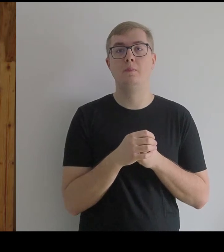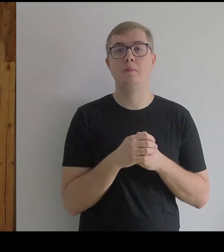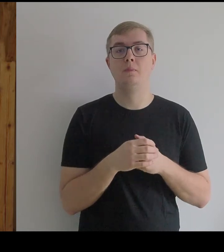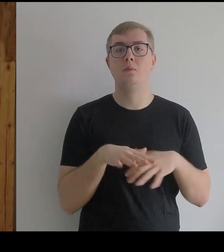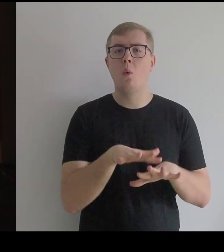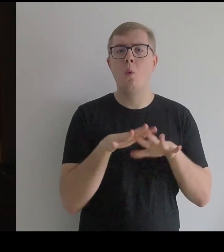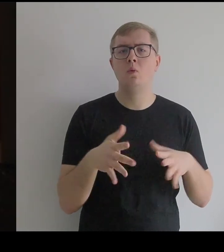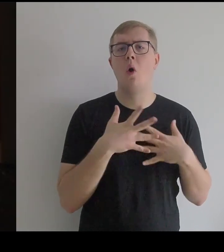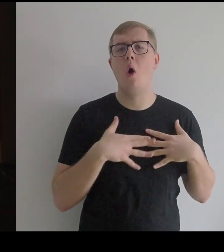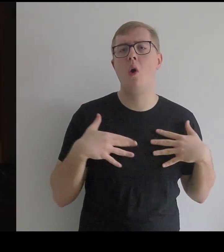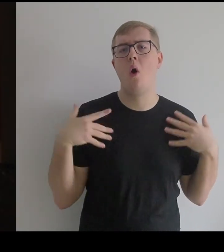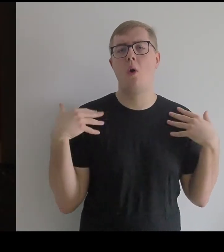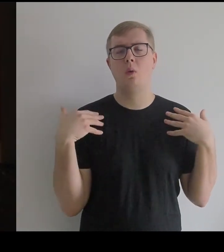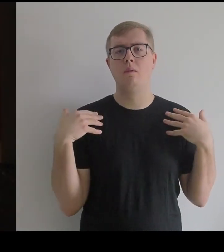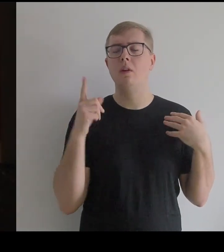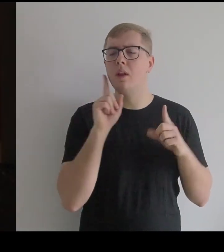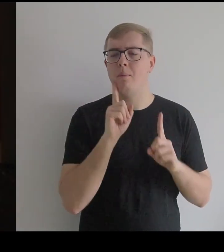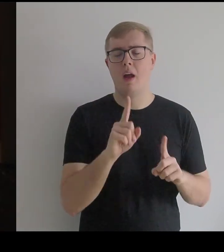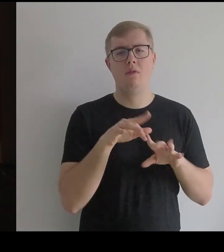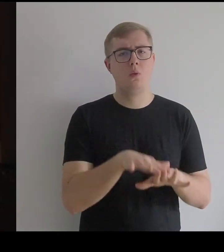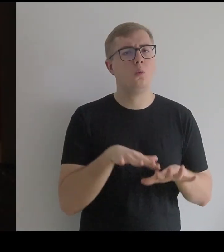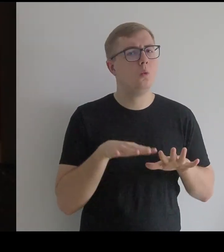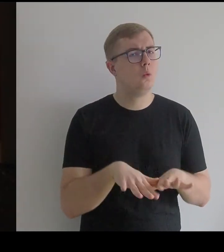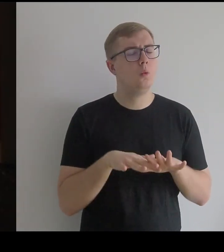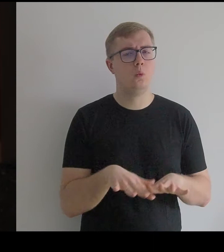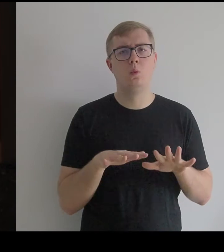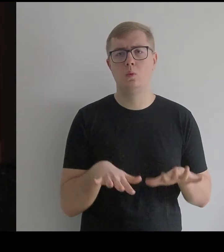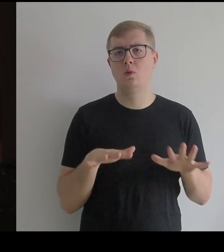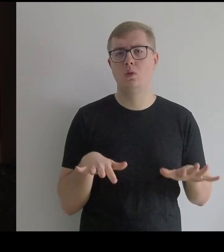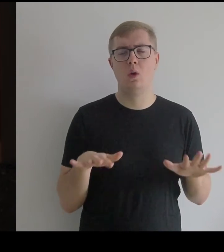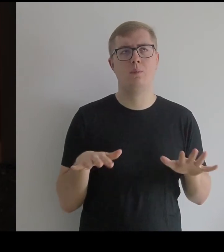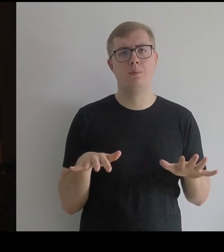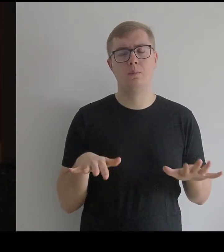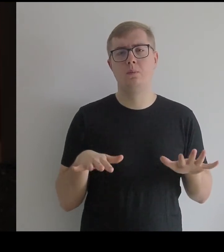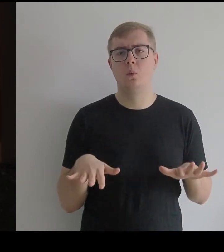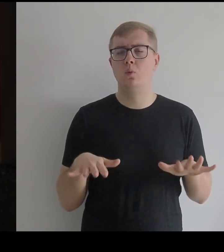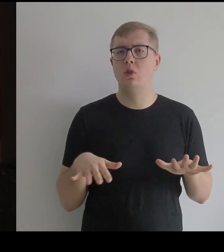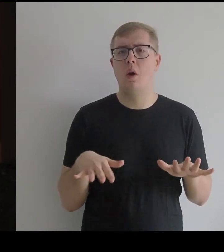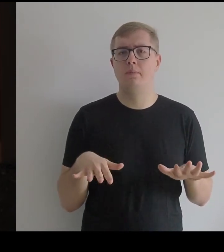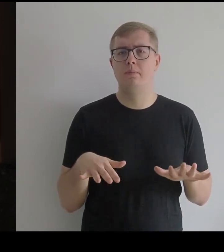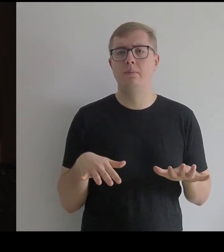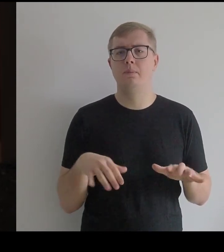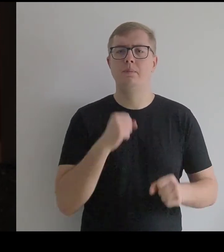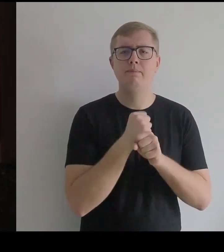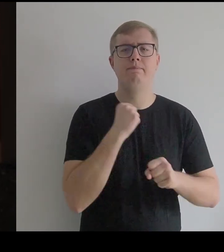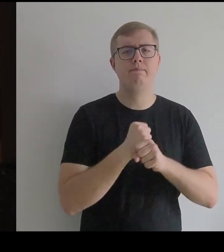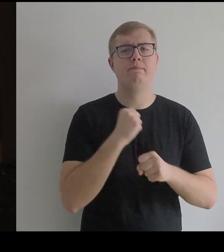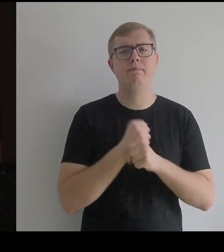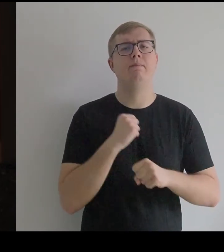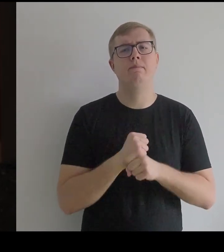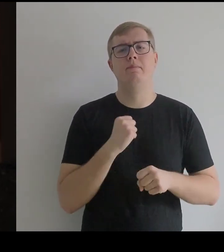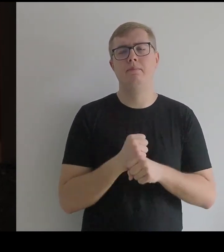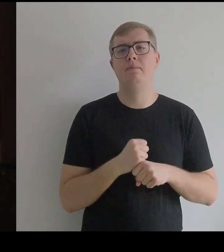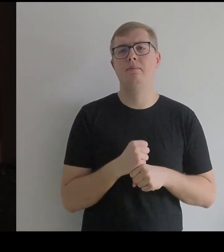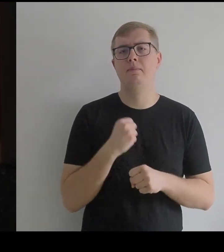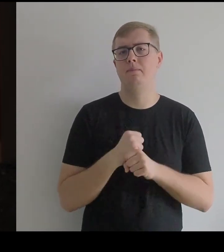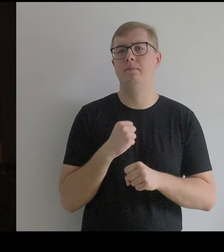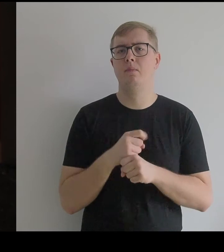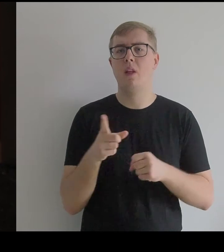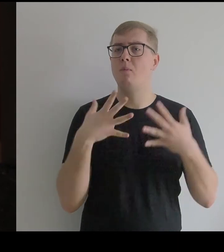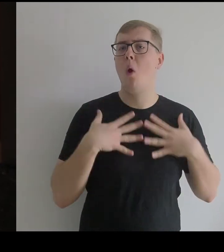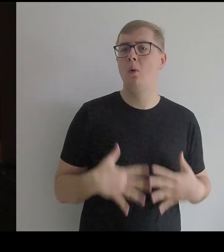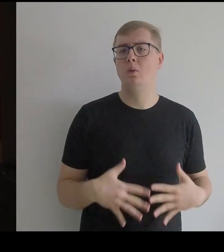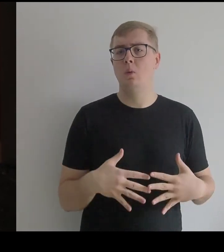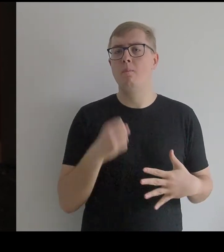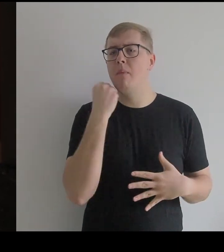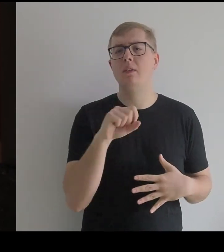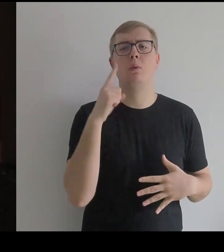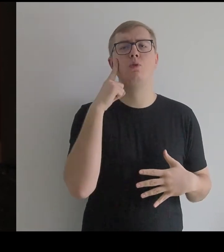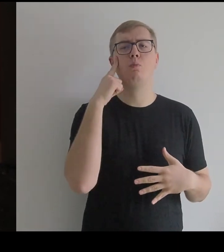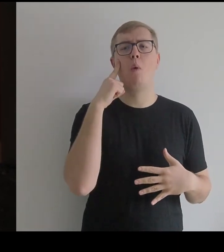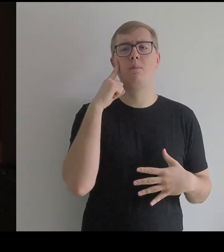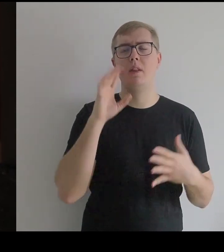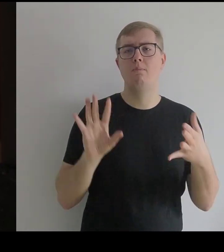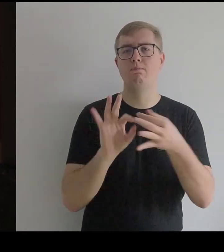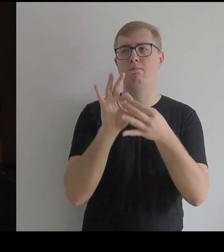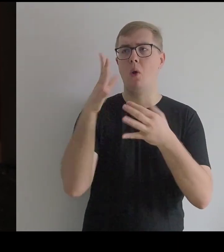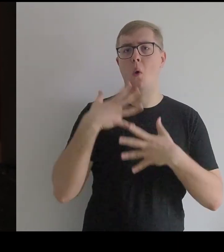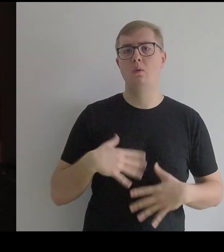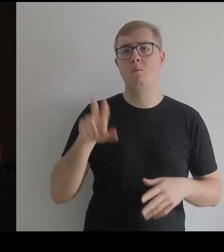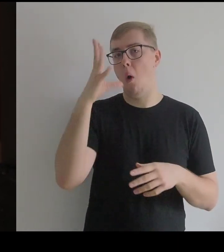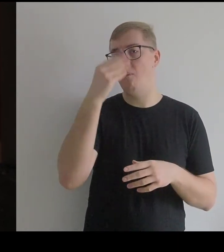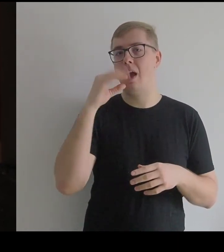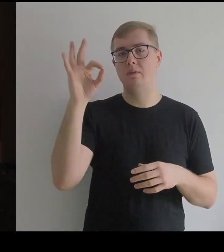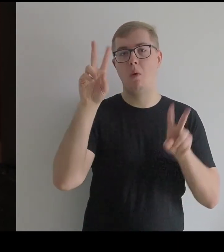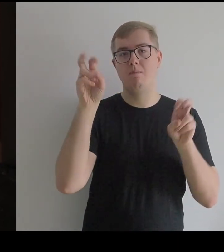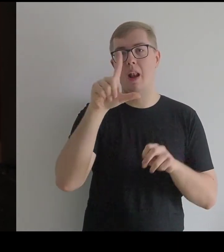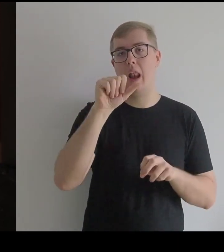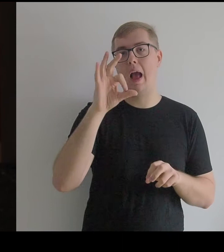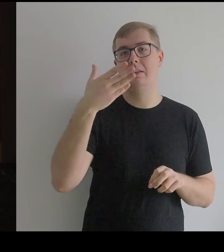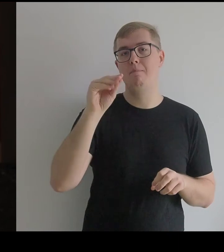Dużo koronki i rzeczywiście dużo wysiłku, aby bardzo przypominał kostium z "Las Meninas".